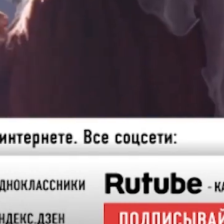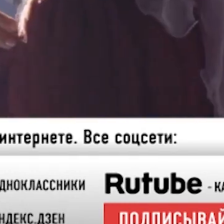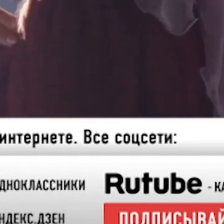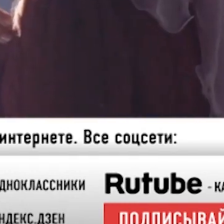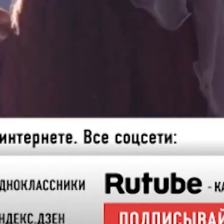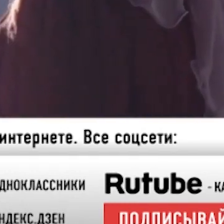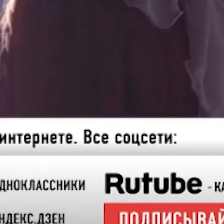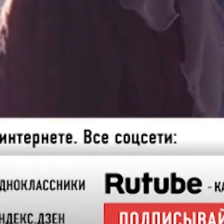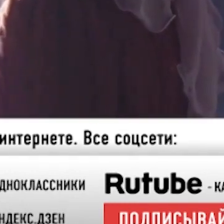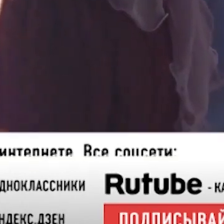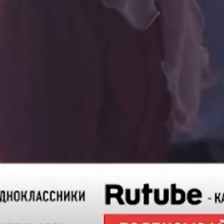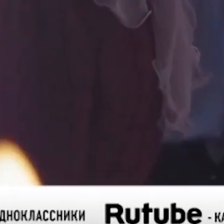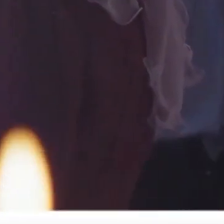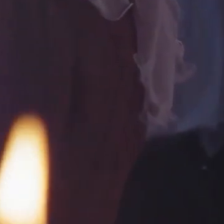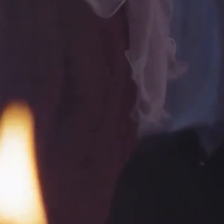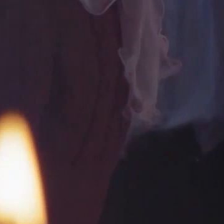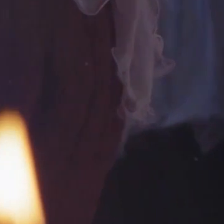маленькая девочка едва не утонув на пляже гидропарке